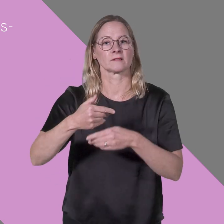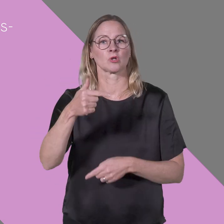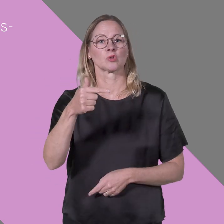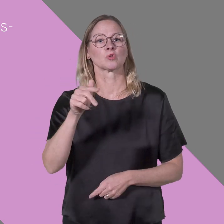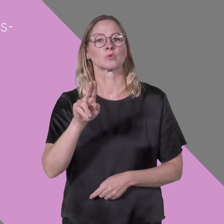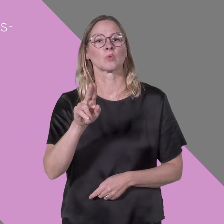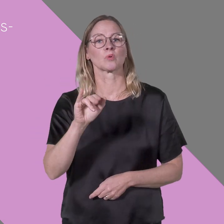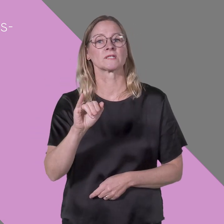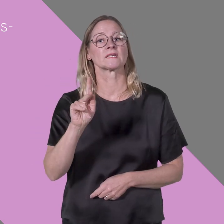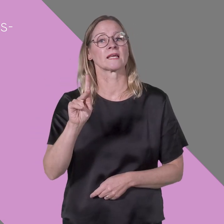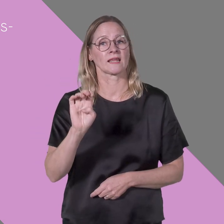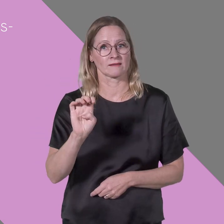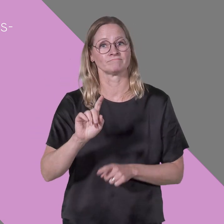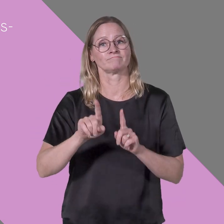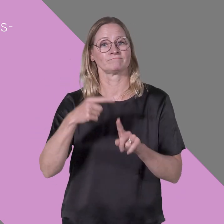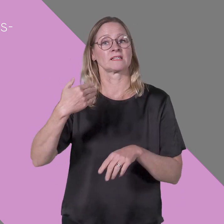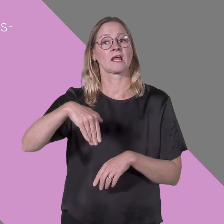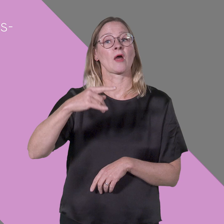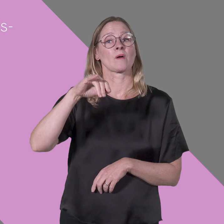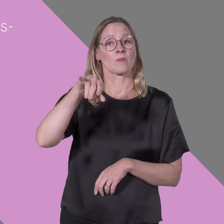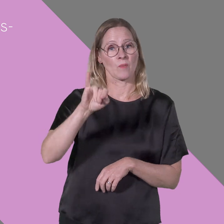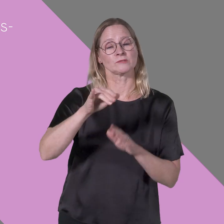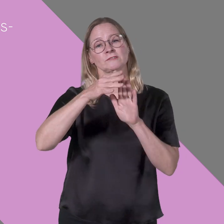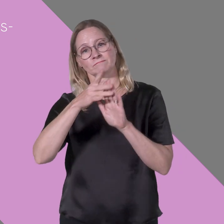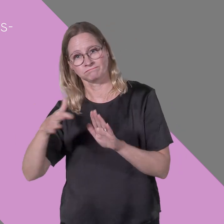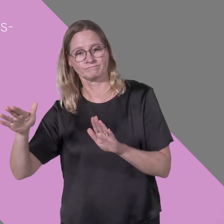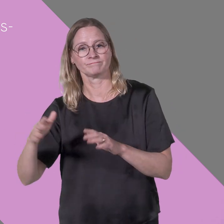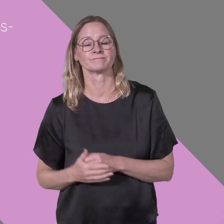Helsingissä alkaen kello 18.00.